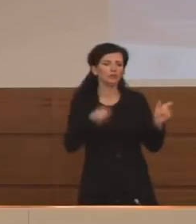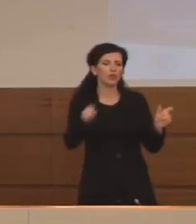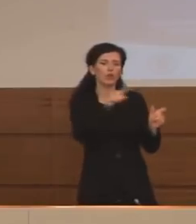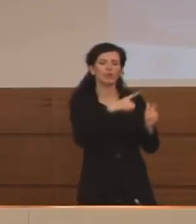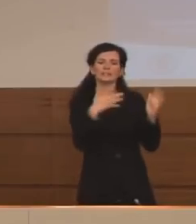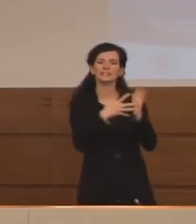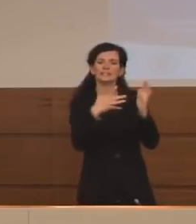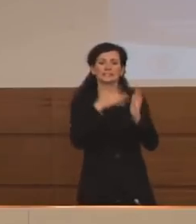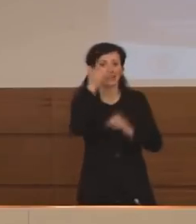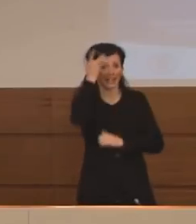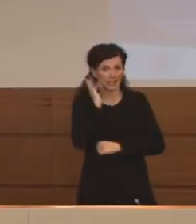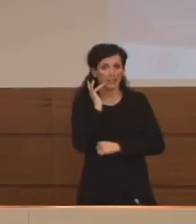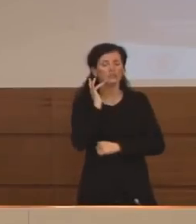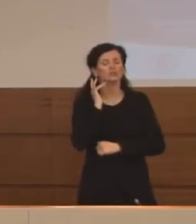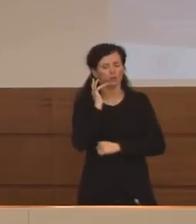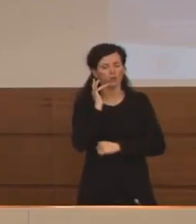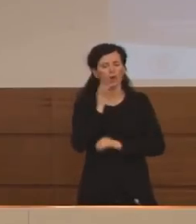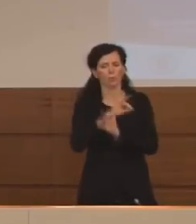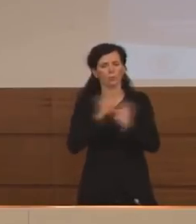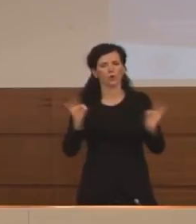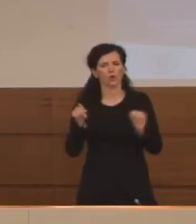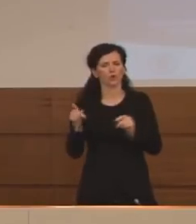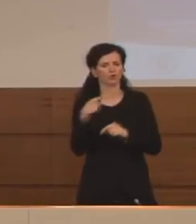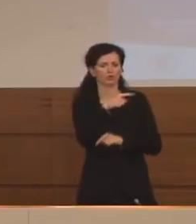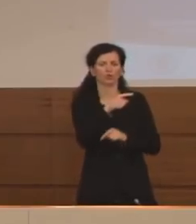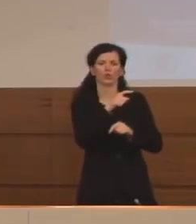Ci sono già, fra l'altro, anche 25.000 guariti.